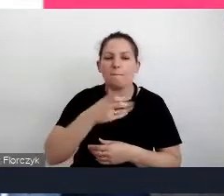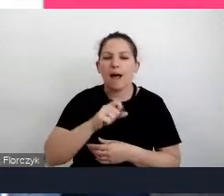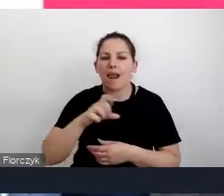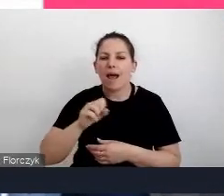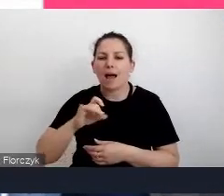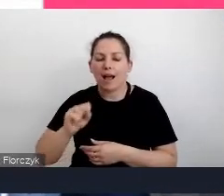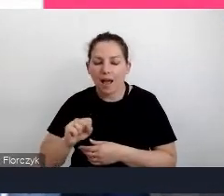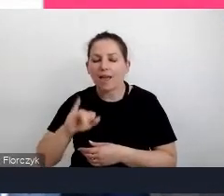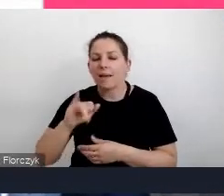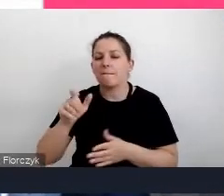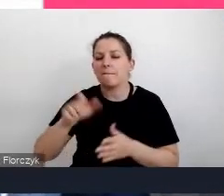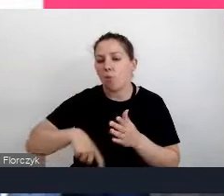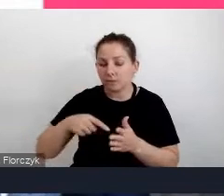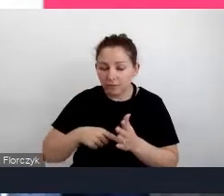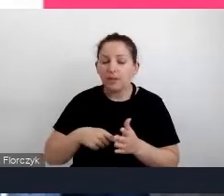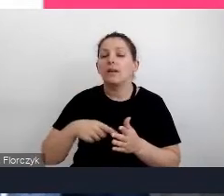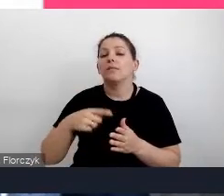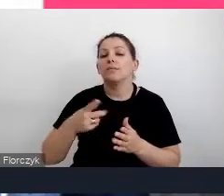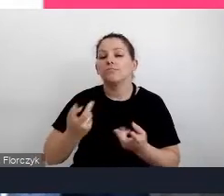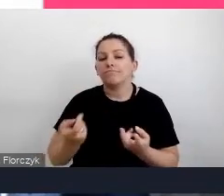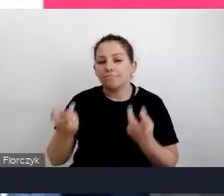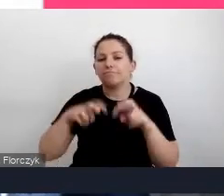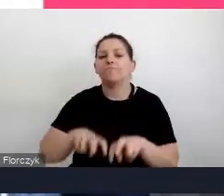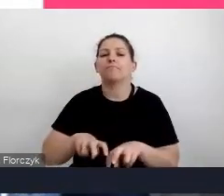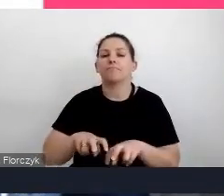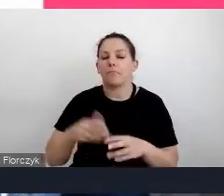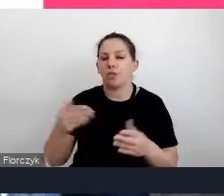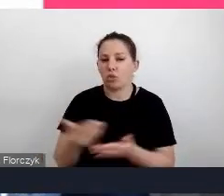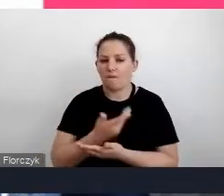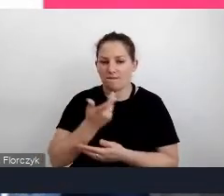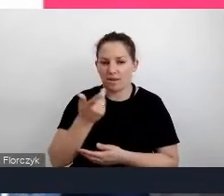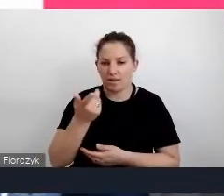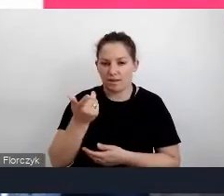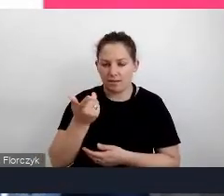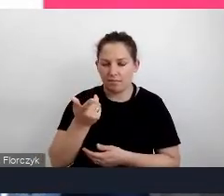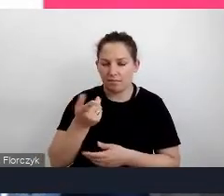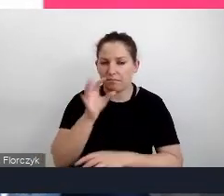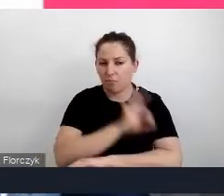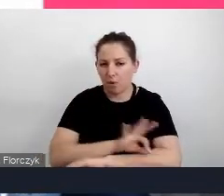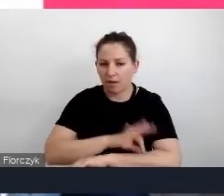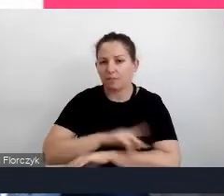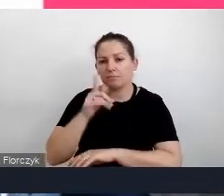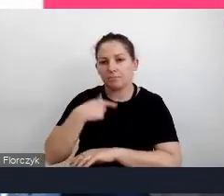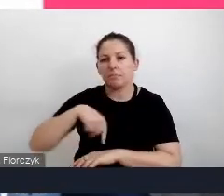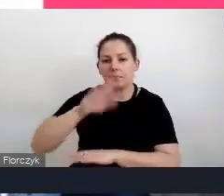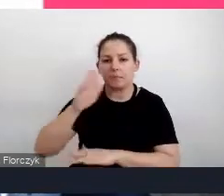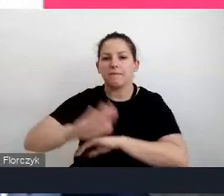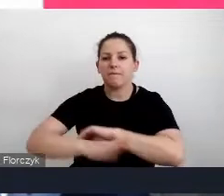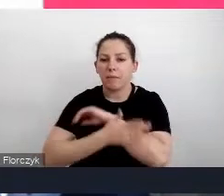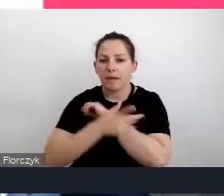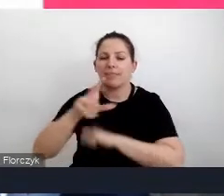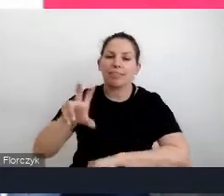powstał nowy projekt, w zakresie którego będziemy wspierać zarówno technologicznie, techniczne,